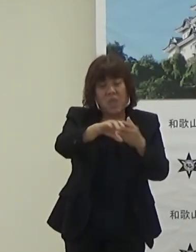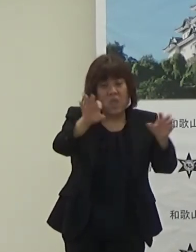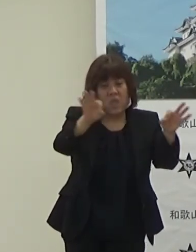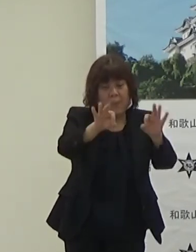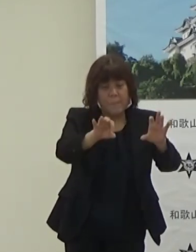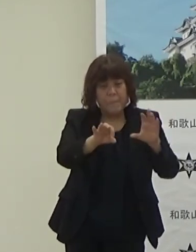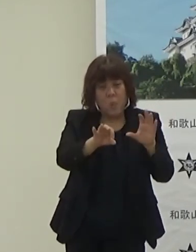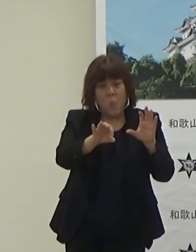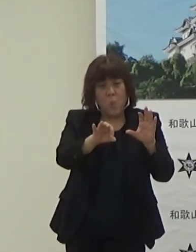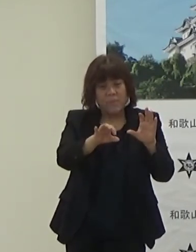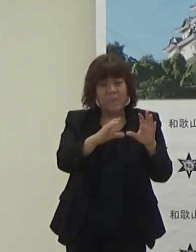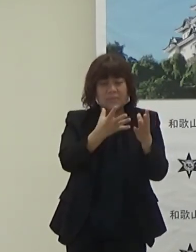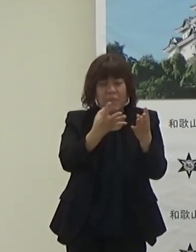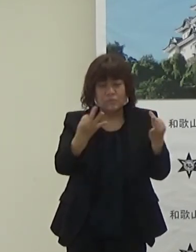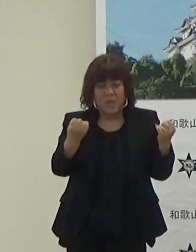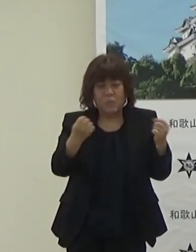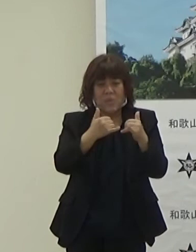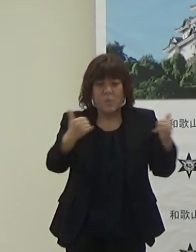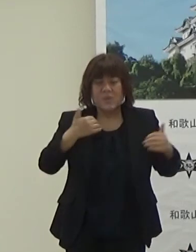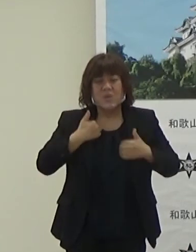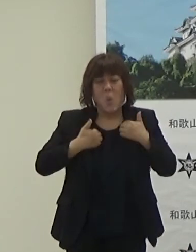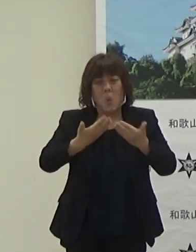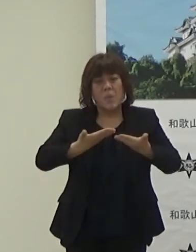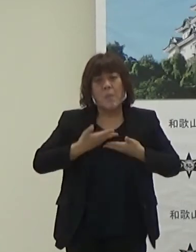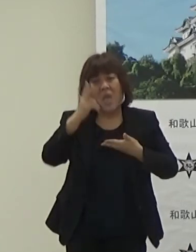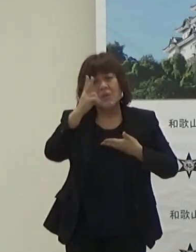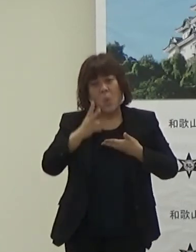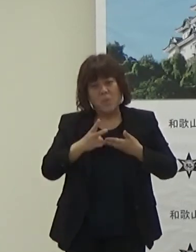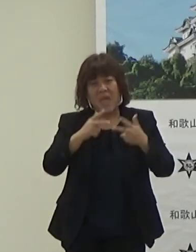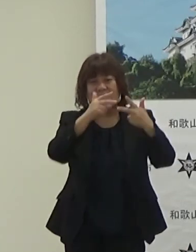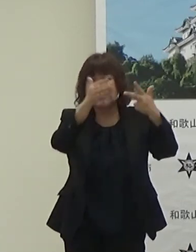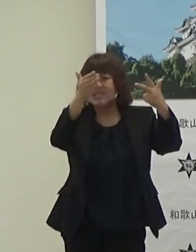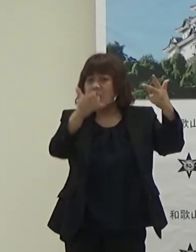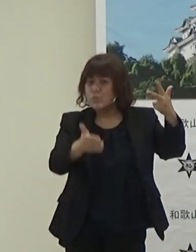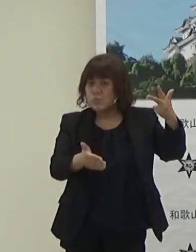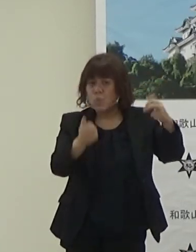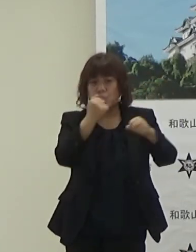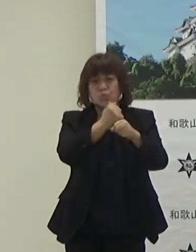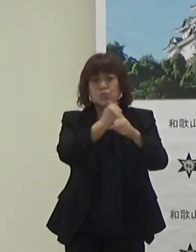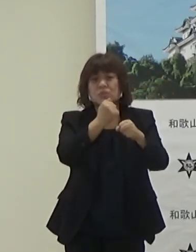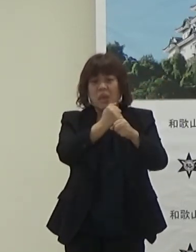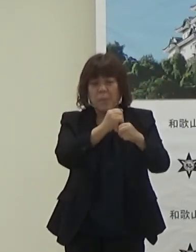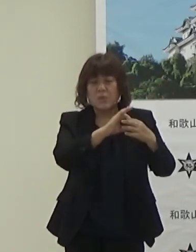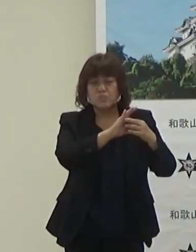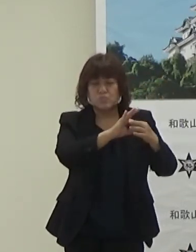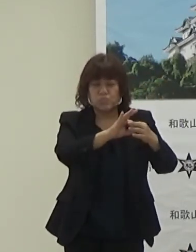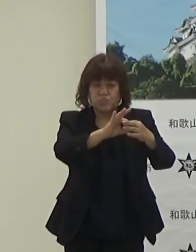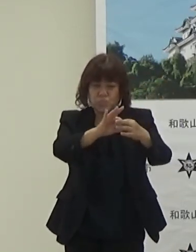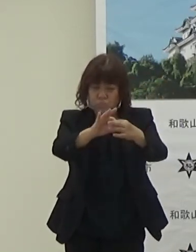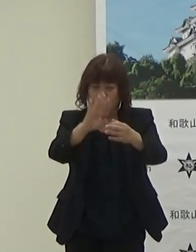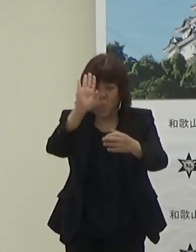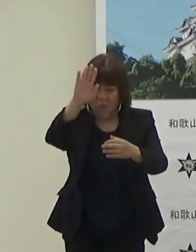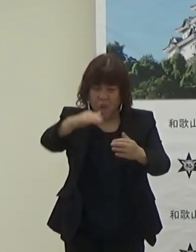大勢の方に喜んでもらえるような そんな施設にしていけば持続的に 発展していけるんじゃないかな と思ってます